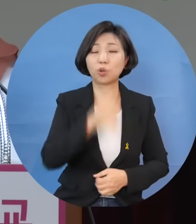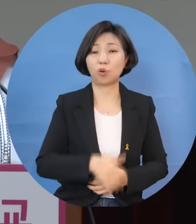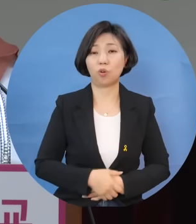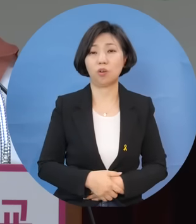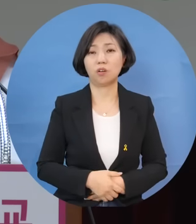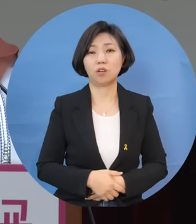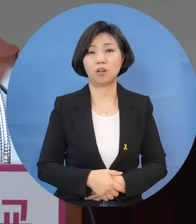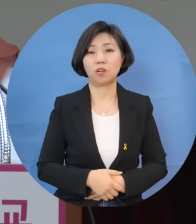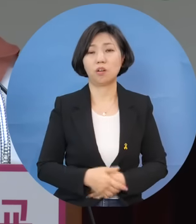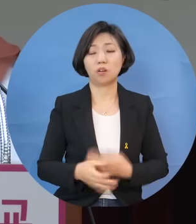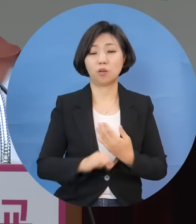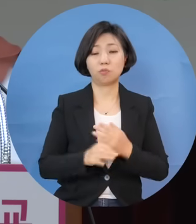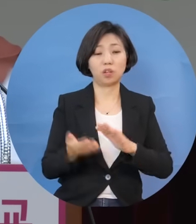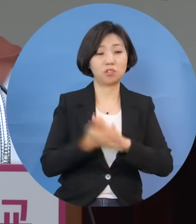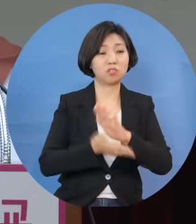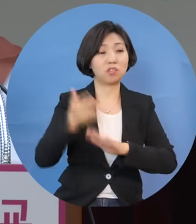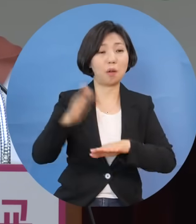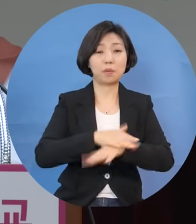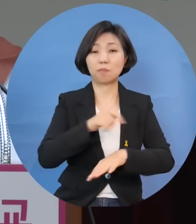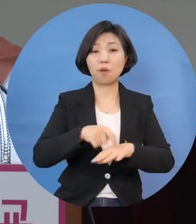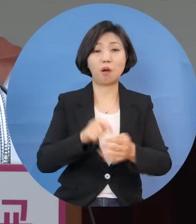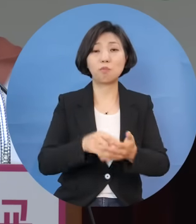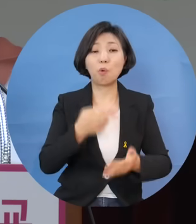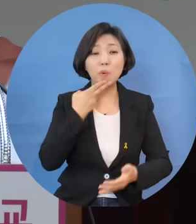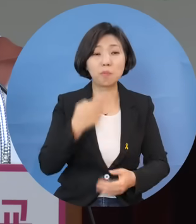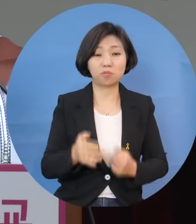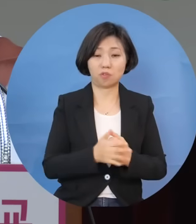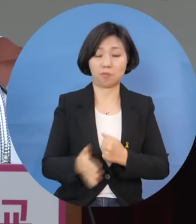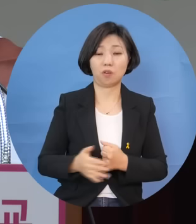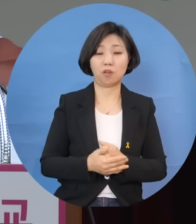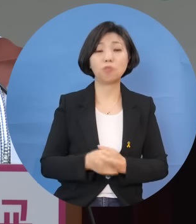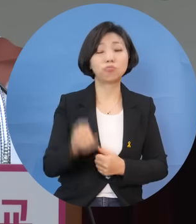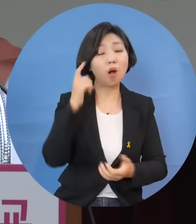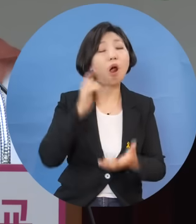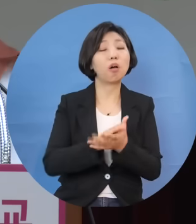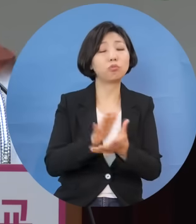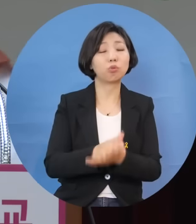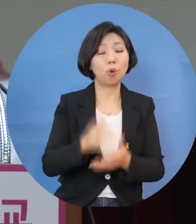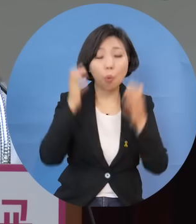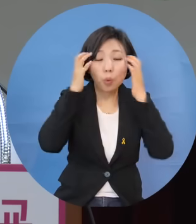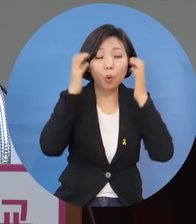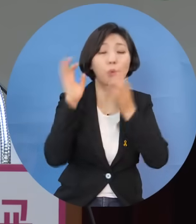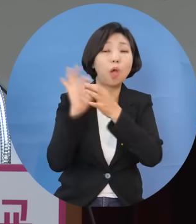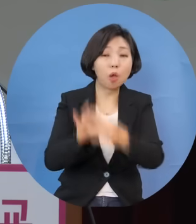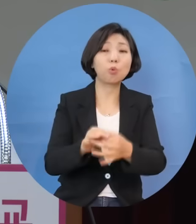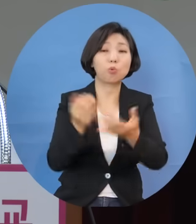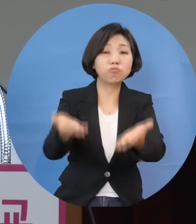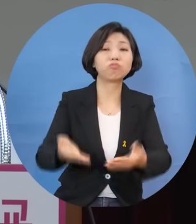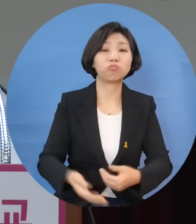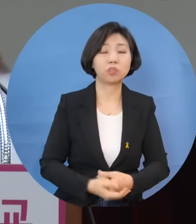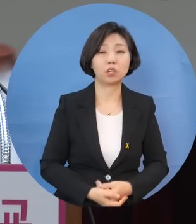그러면 스님은 자비심이 없어서 뭐라고 하냐면 "알았다. 그럼 계속 괴로워해라" (청중 / 스님 웃음)